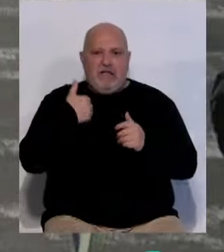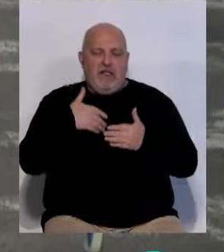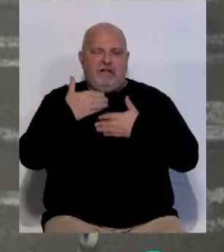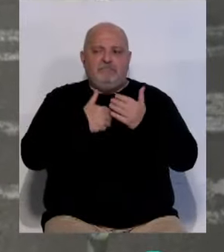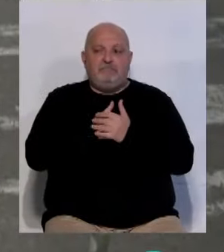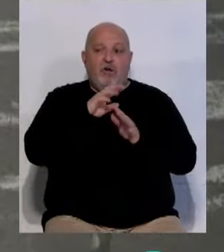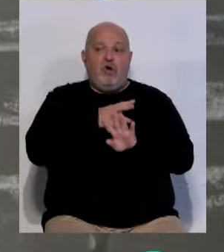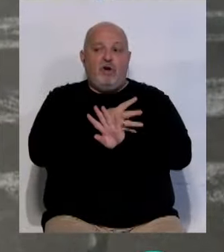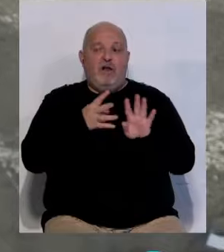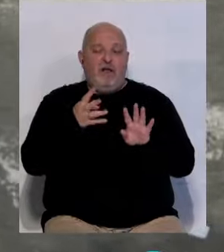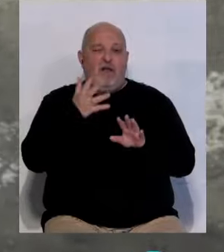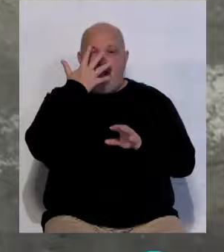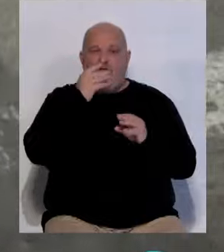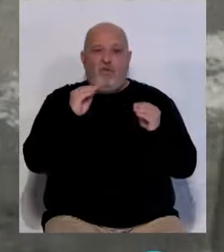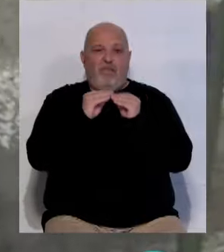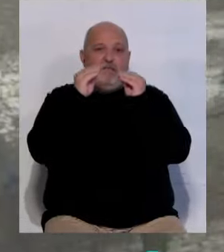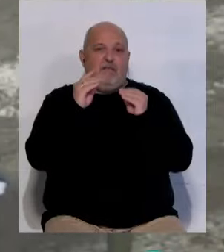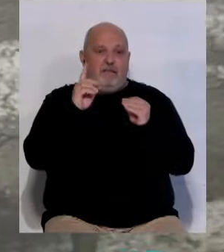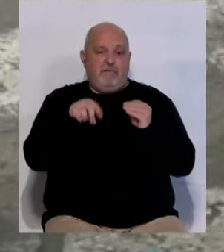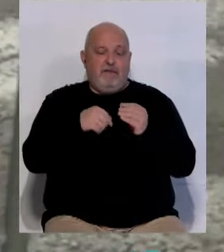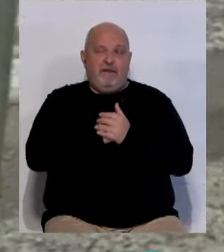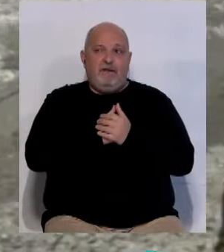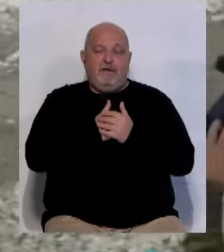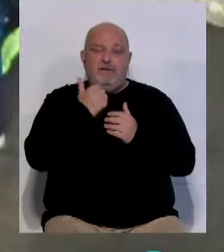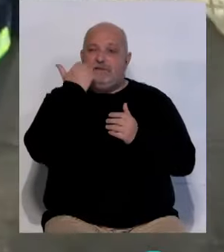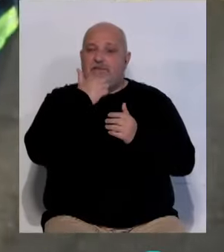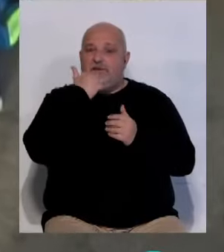horario bueno es que es Carnaval y Entonces si lo ponemos un sábado que es el pregón si